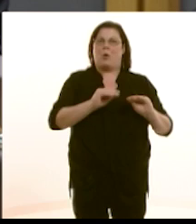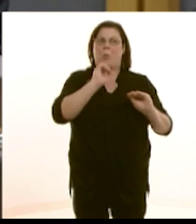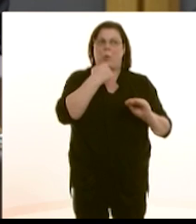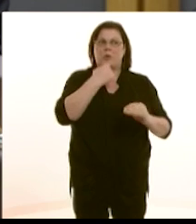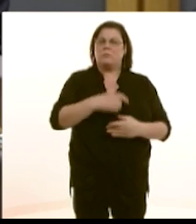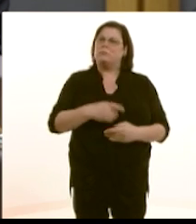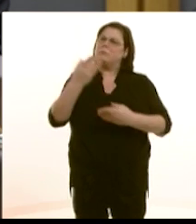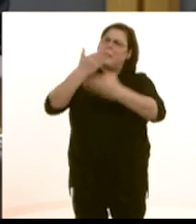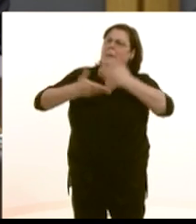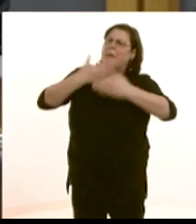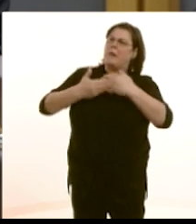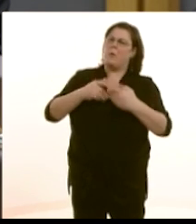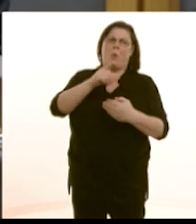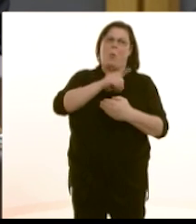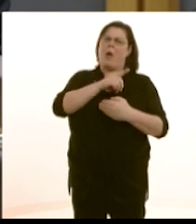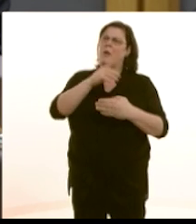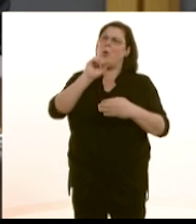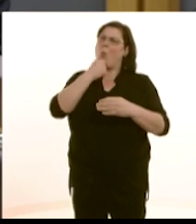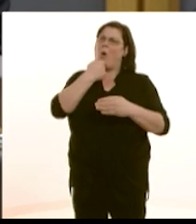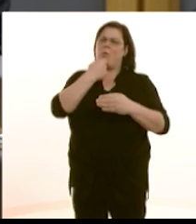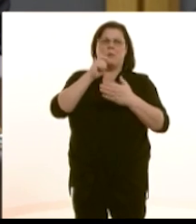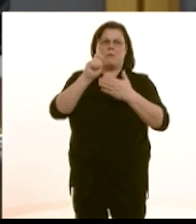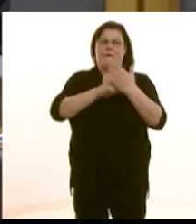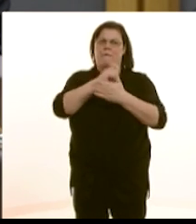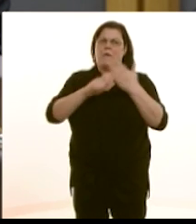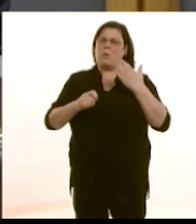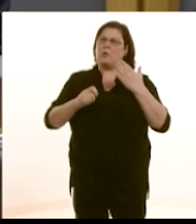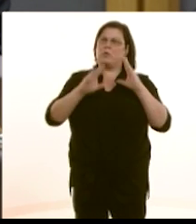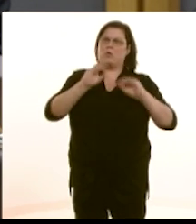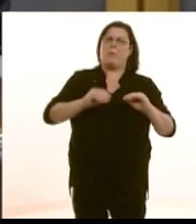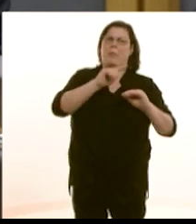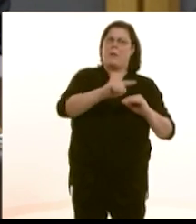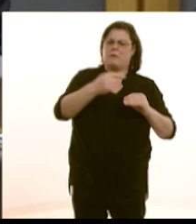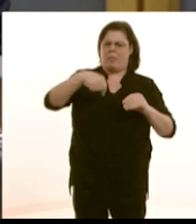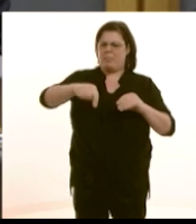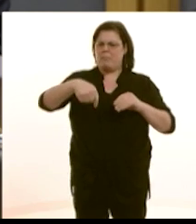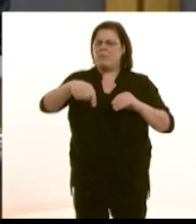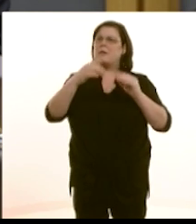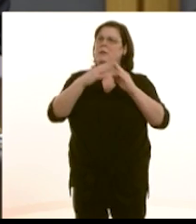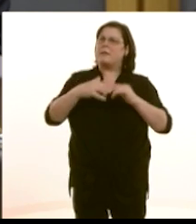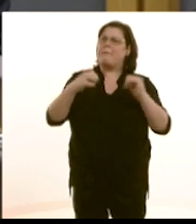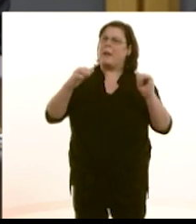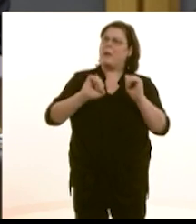gennych chi bleidleisio yn erbyn cyflwyno hyn yn y Cynulliad yma, ac yn eich tymor chi